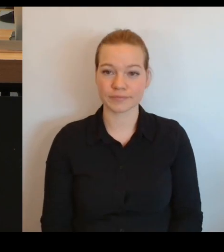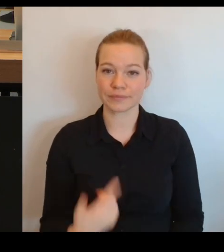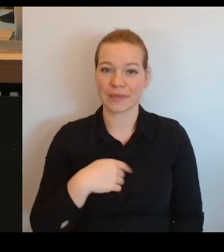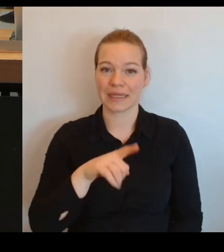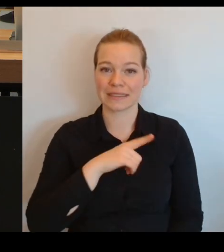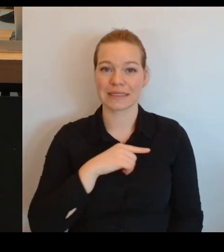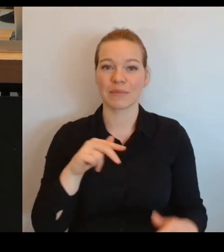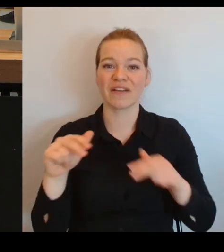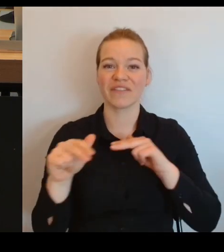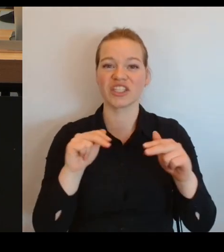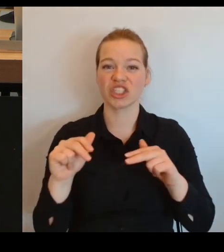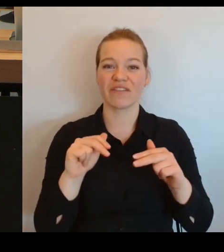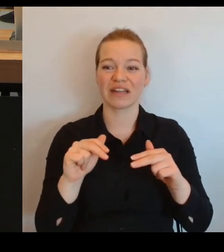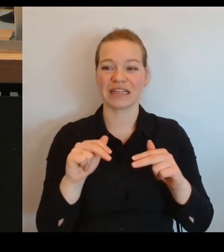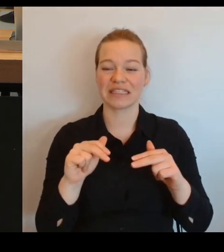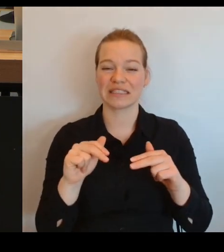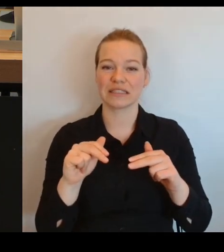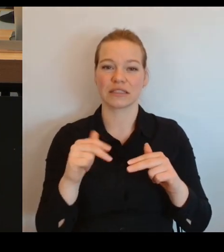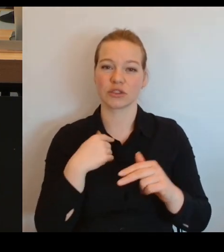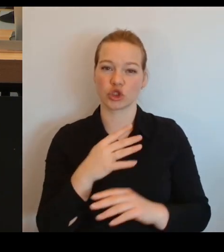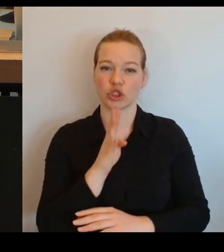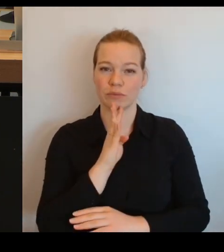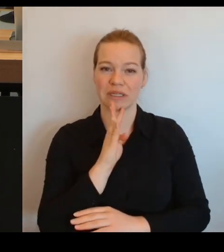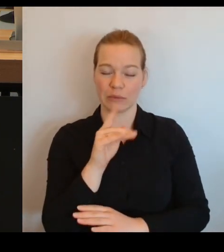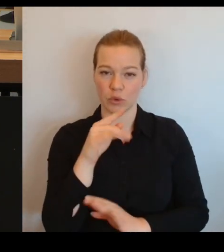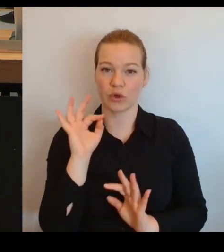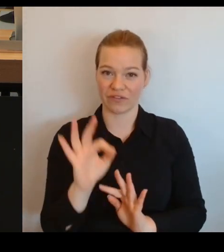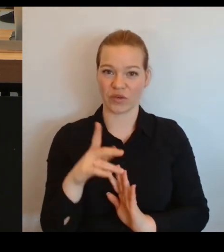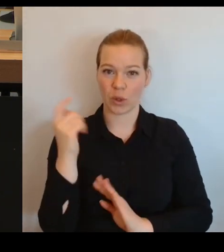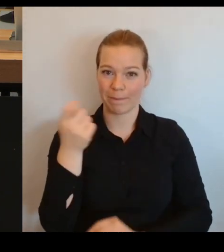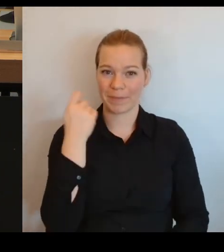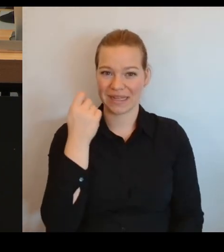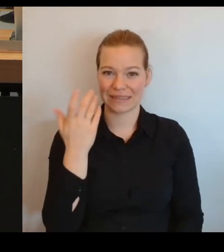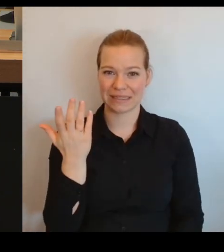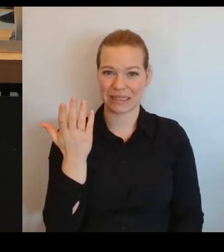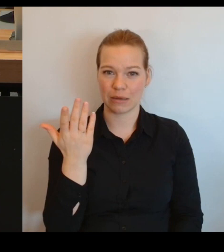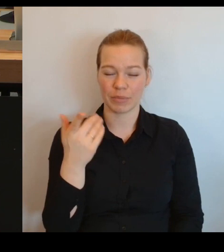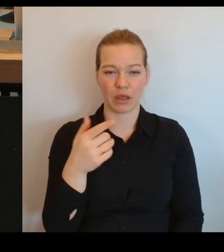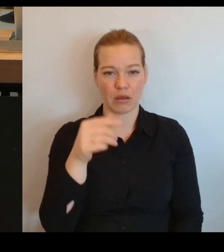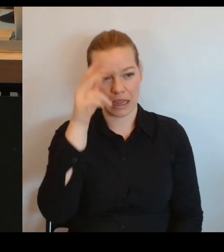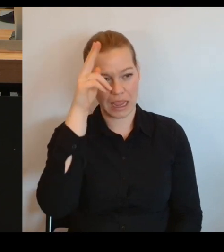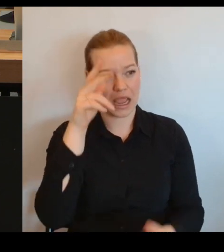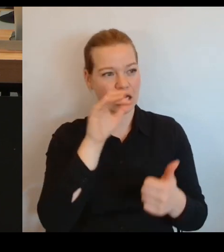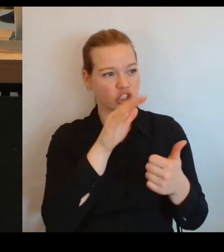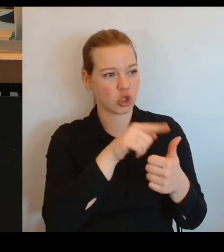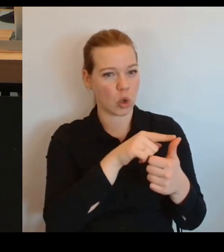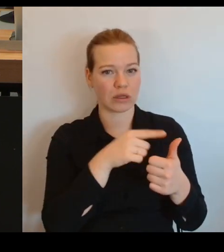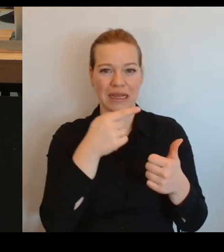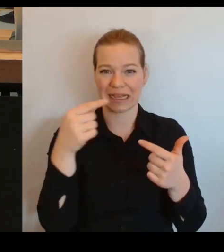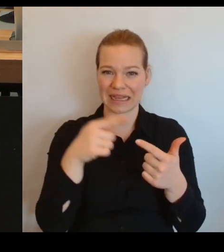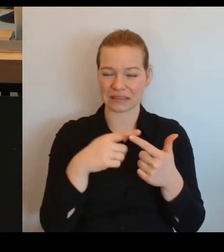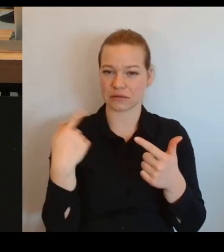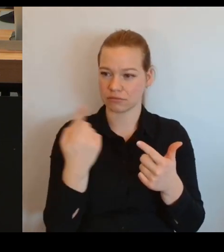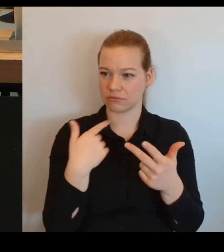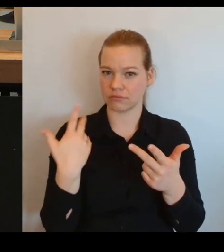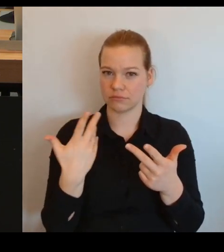gesprochen, Herr Graef gesprochen. Mein Kollege als umweltpolitischer Sprecher Alexander Bertram, hätte es genauso gut gekonnt und engagiert. Vortragen würde es wie ich. Aber wir machen jetzt weiter.